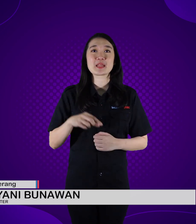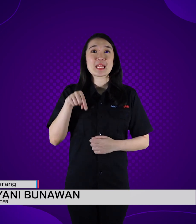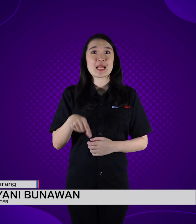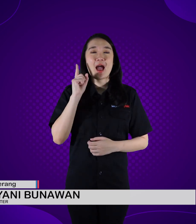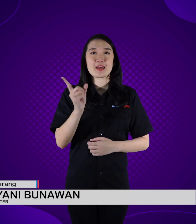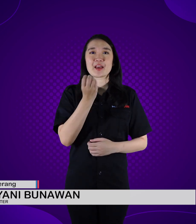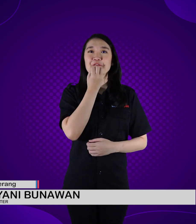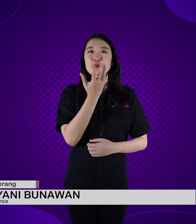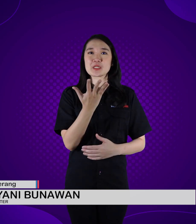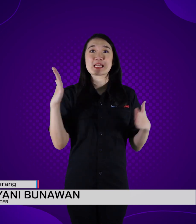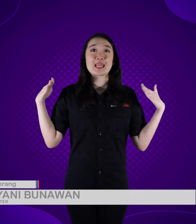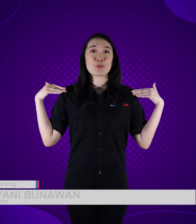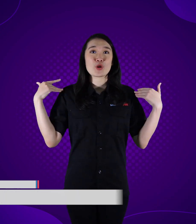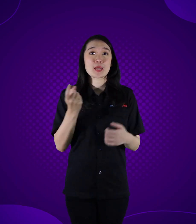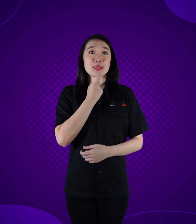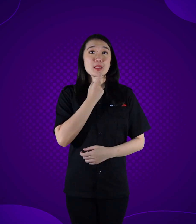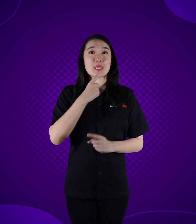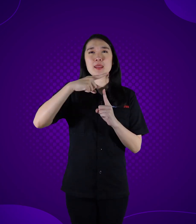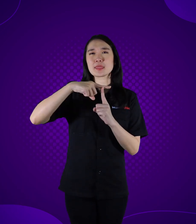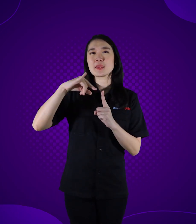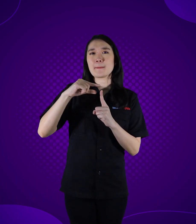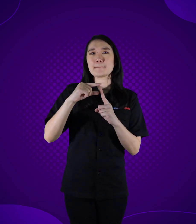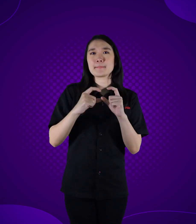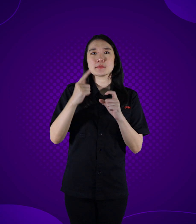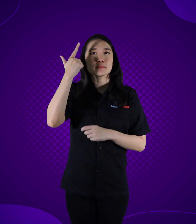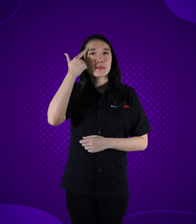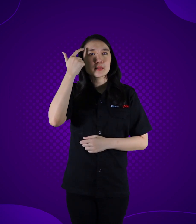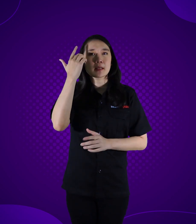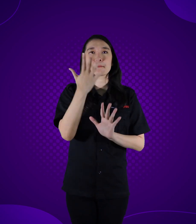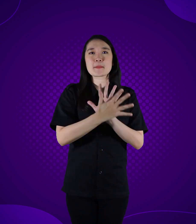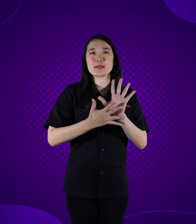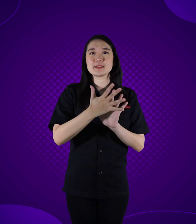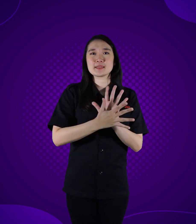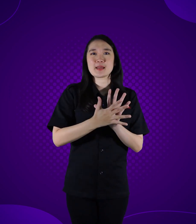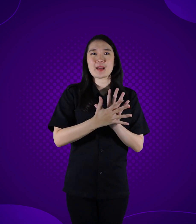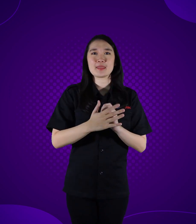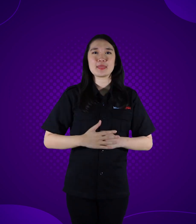Hari ini saya mau menginformasikan hiburan tentang tips belajar bahasa isyarat.